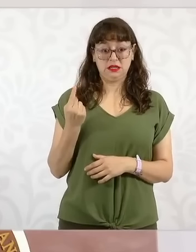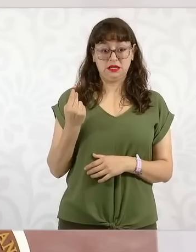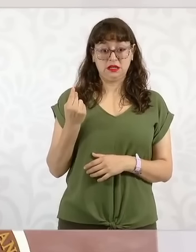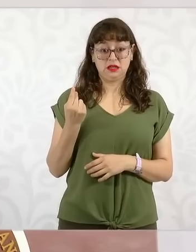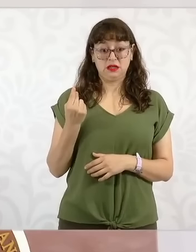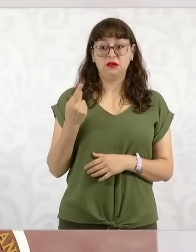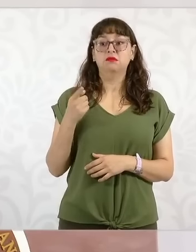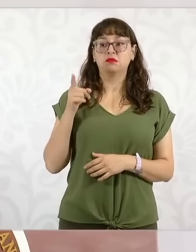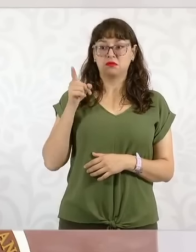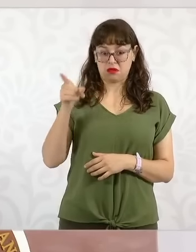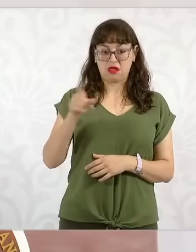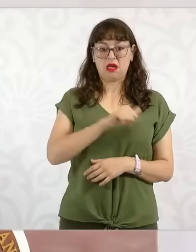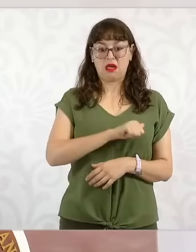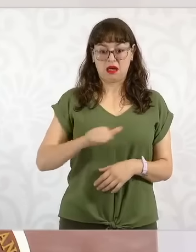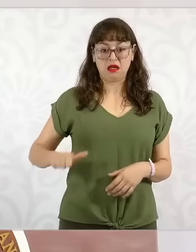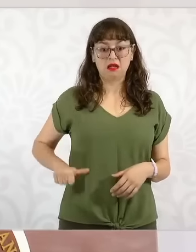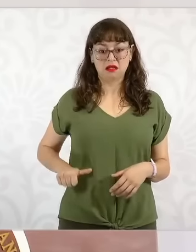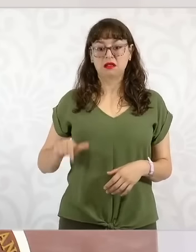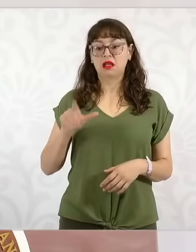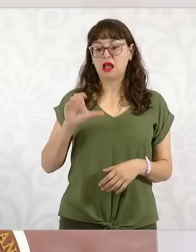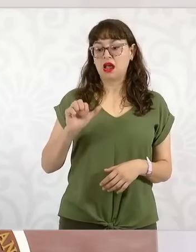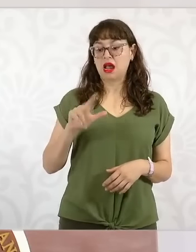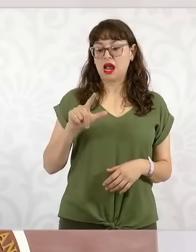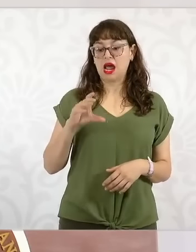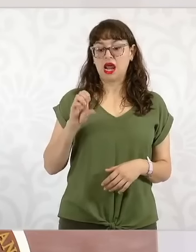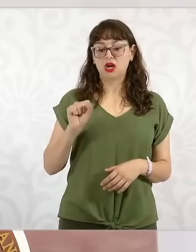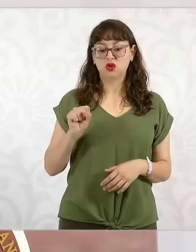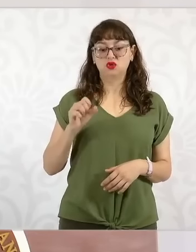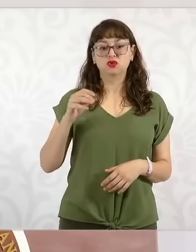fue el ataque en contra del presidente municipal Carlos Alberto Manso Rodríguez, quien fue